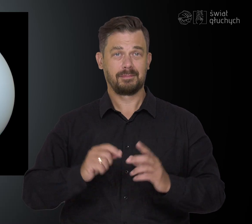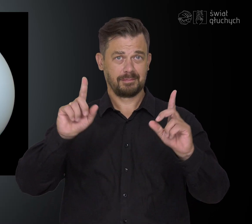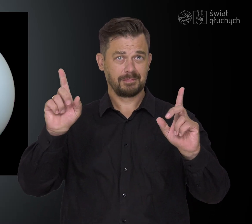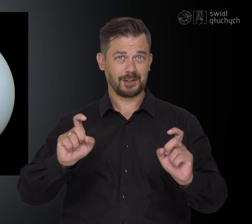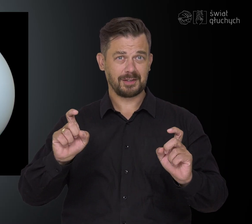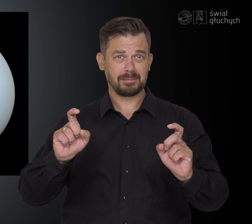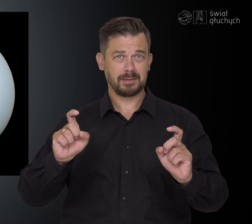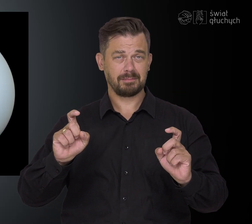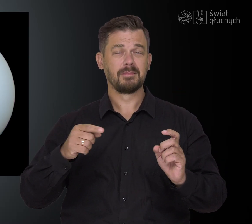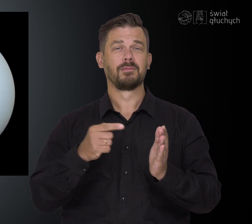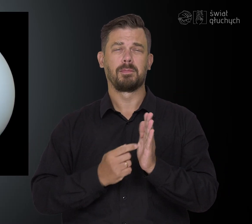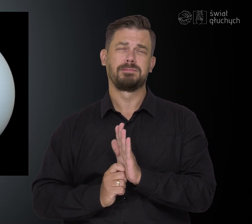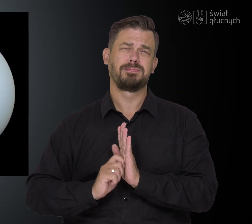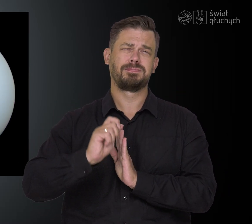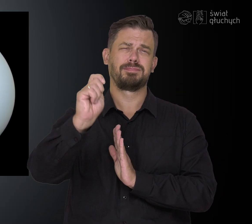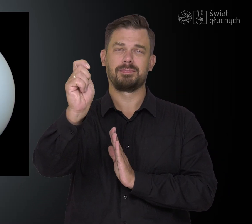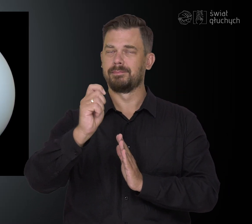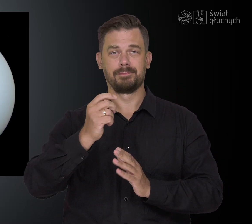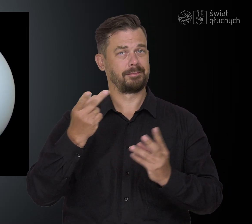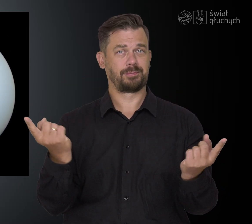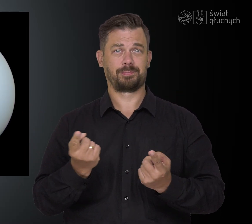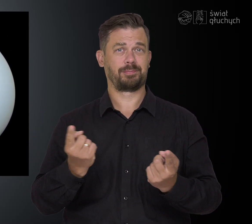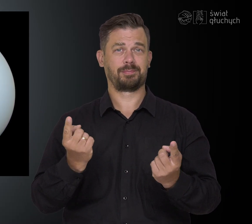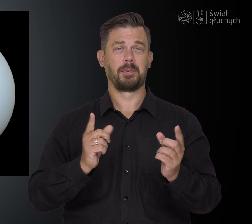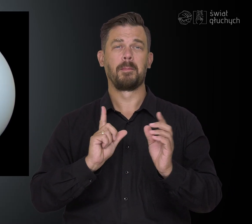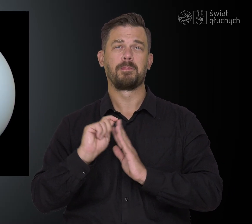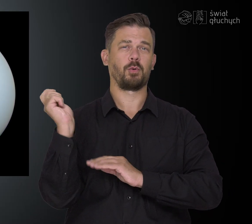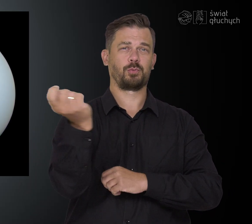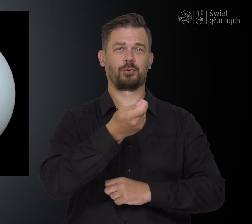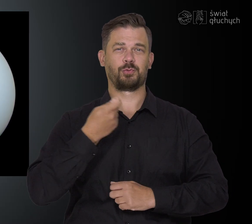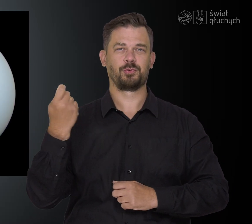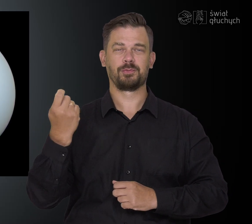Zaczynamy! Czas wyruszyć w absolutnie niezwykłą kosmiczną podróż.